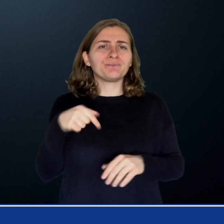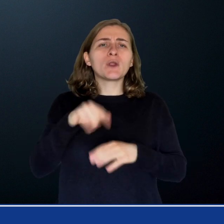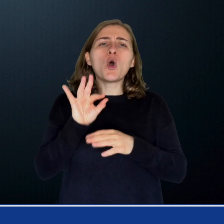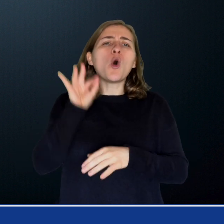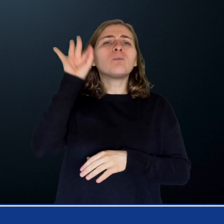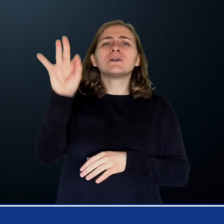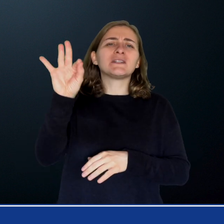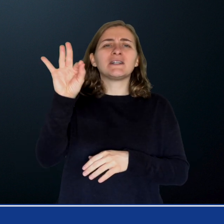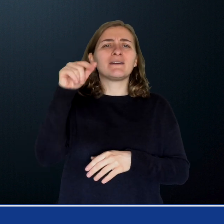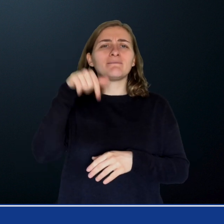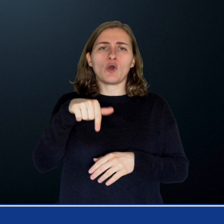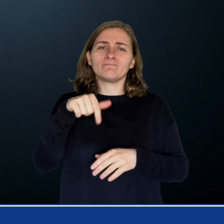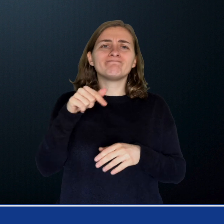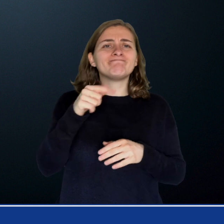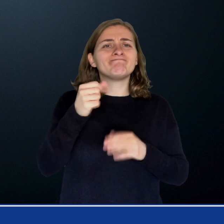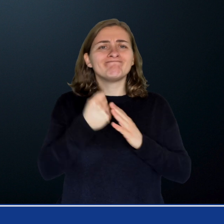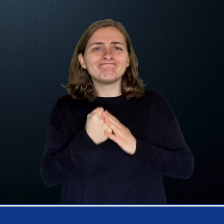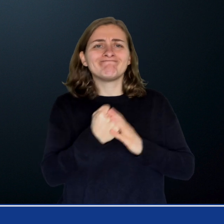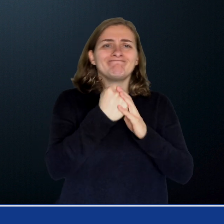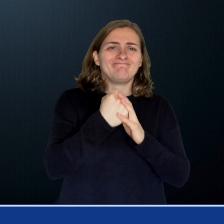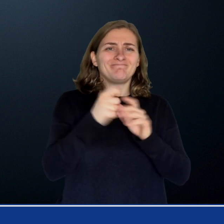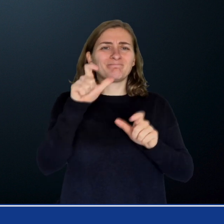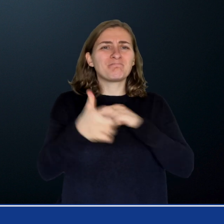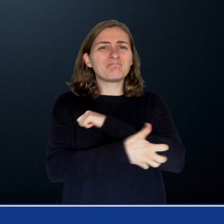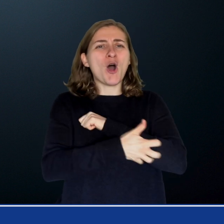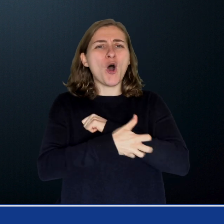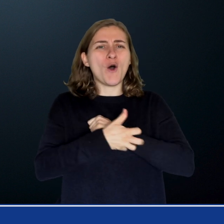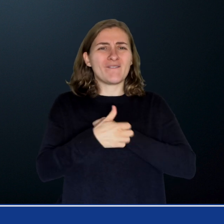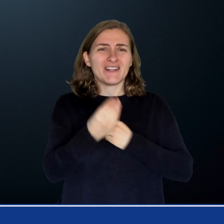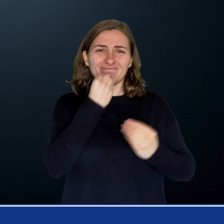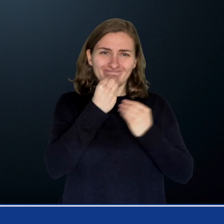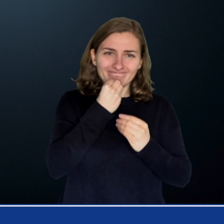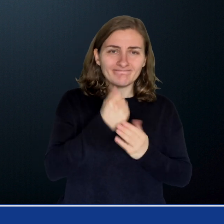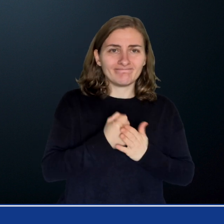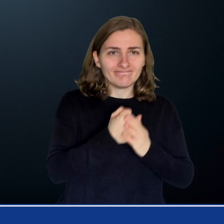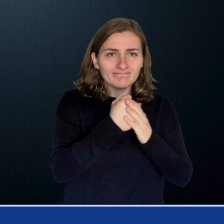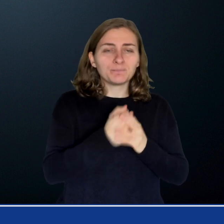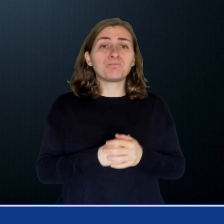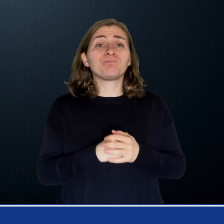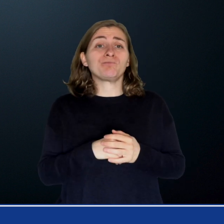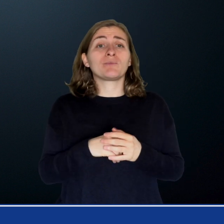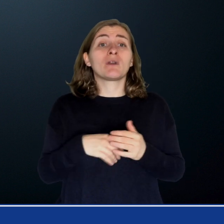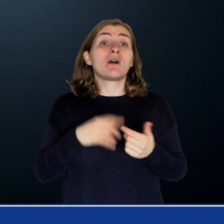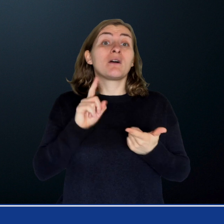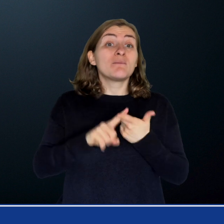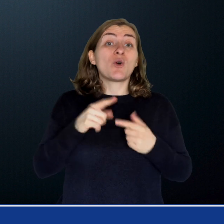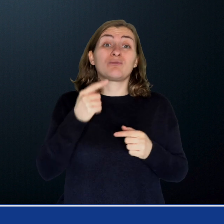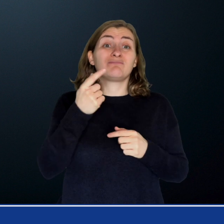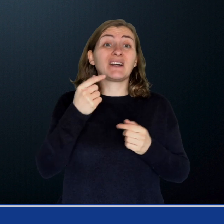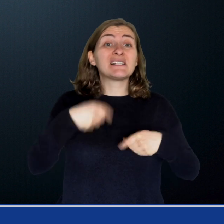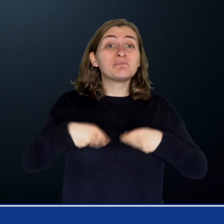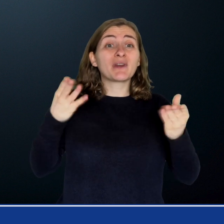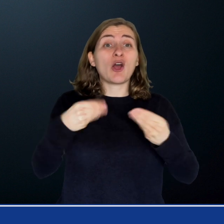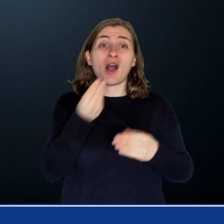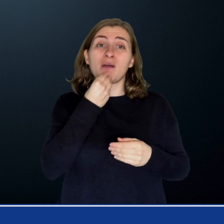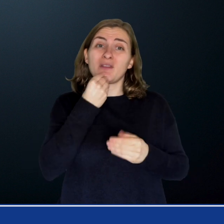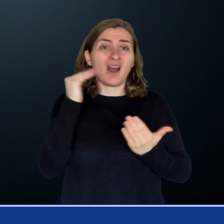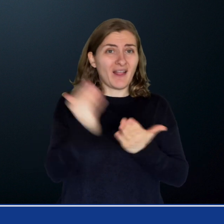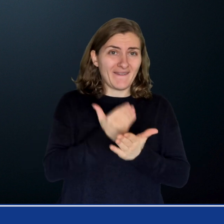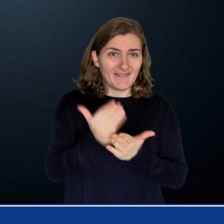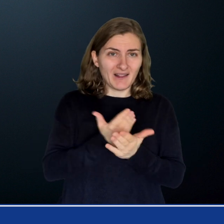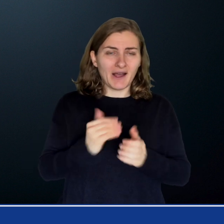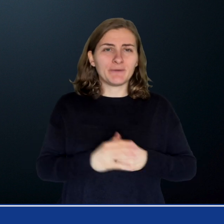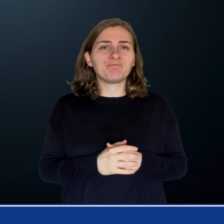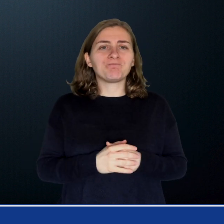Scopo del fondo è contrastare la povertà alimentare e lo spreco,